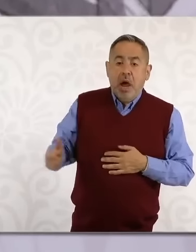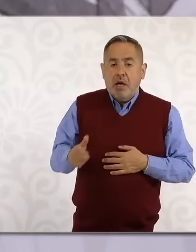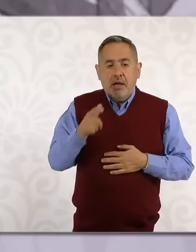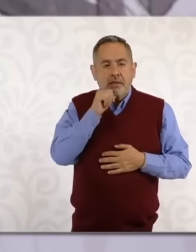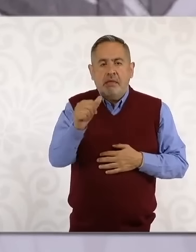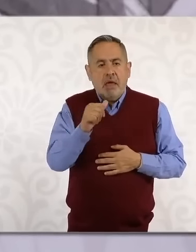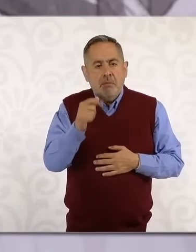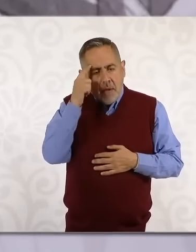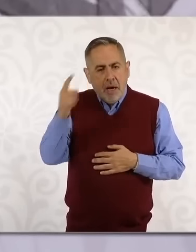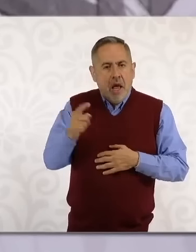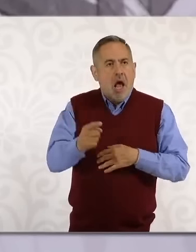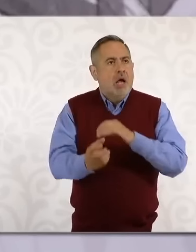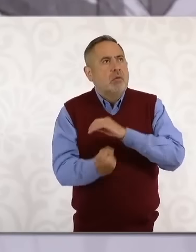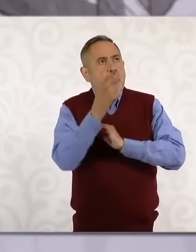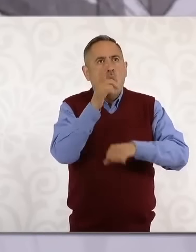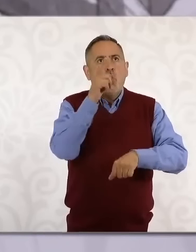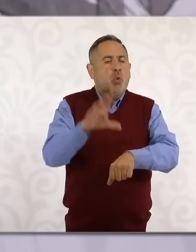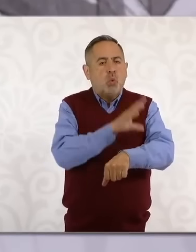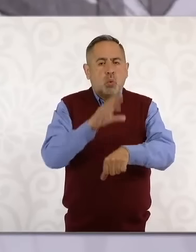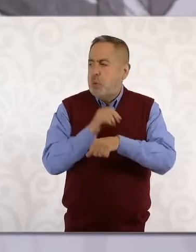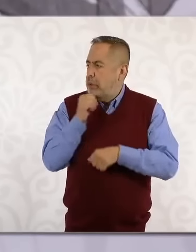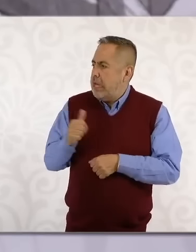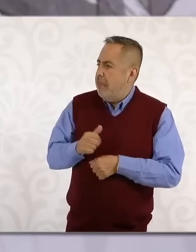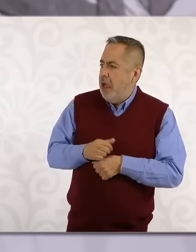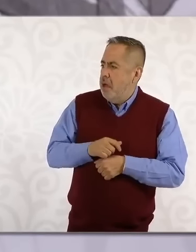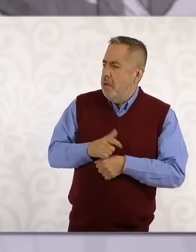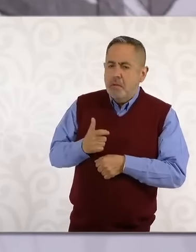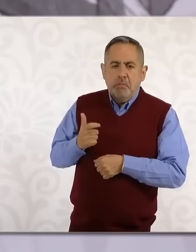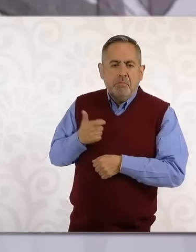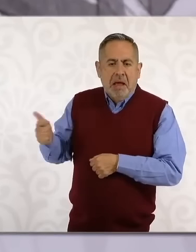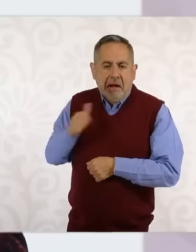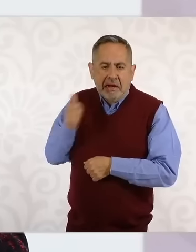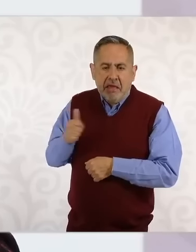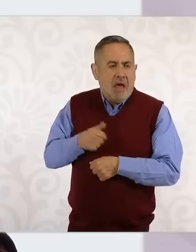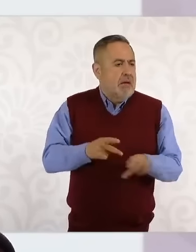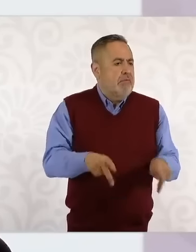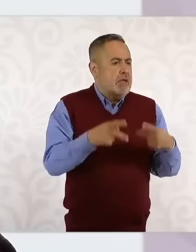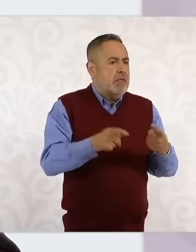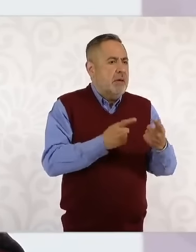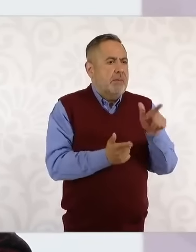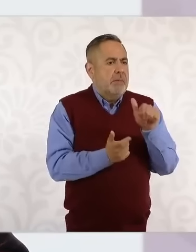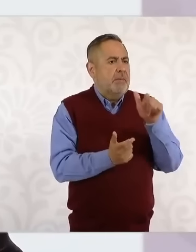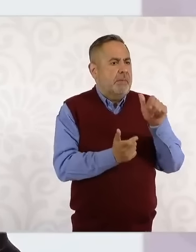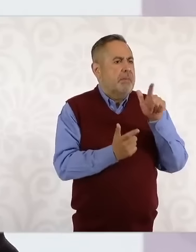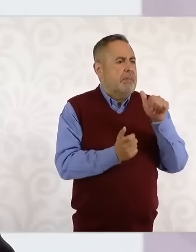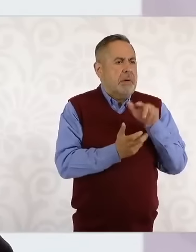supuestamente las renovables. Pero lo que empezó a pasar es que CFE empezó a perder espacio en